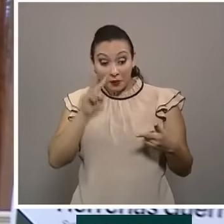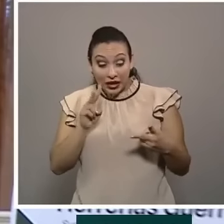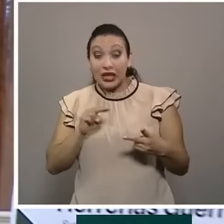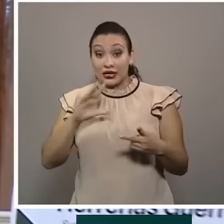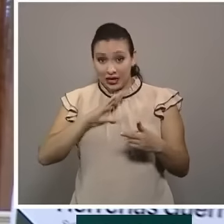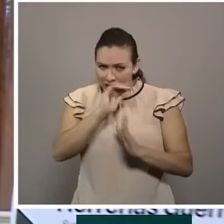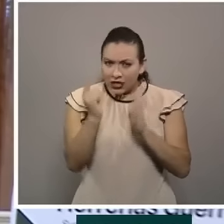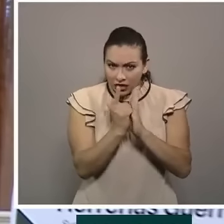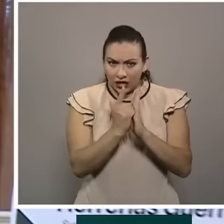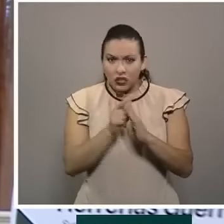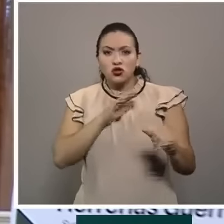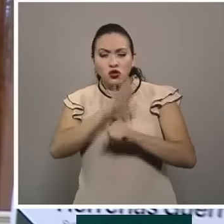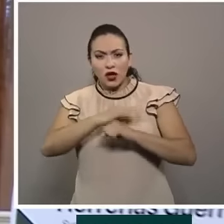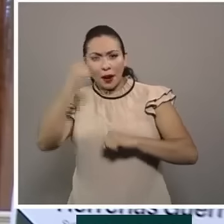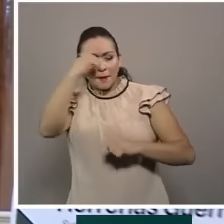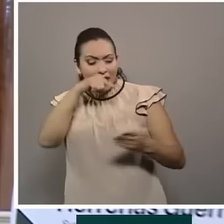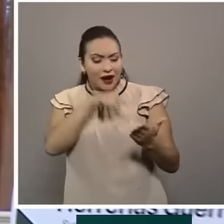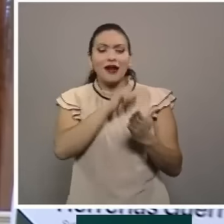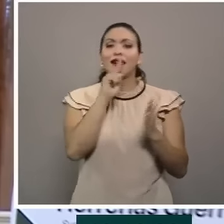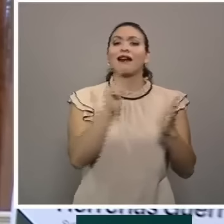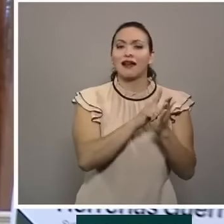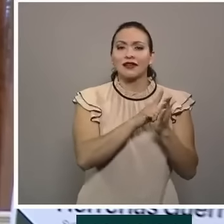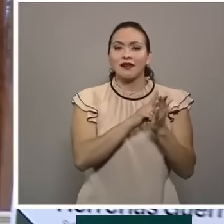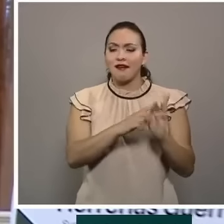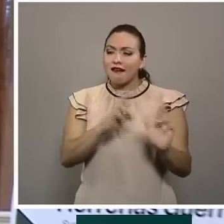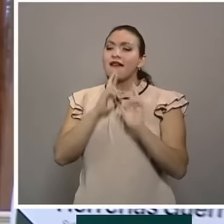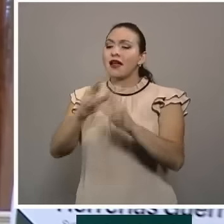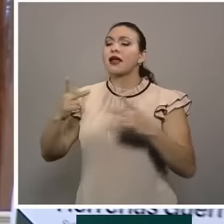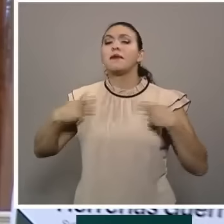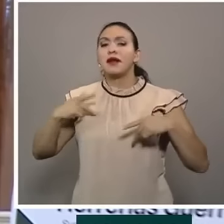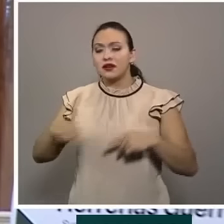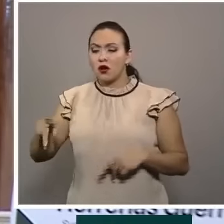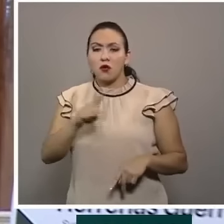adecuada para dar causa a la petición del pueblo de la Candelaria. El proyecto